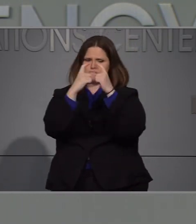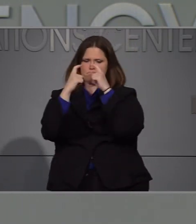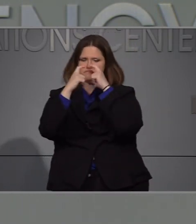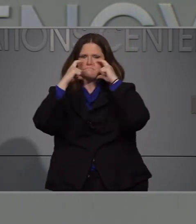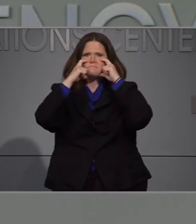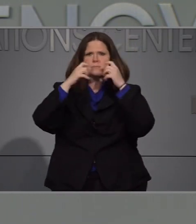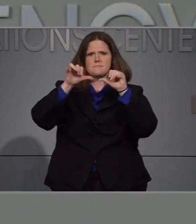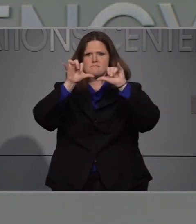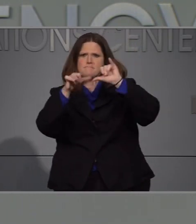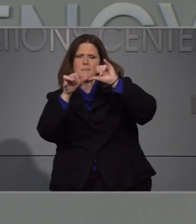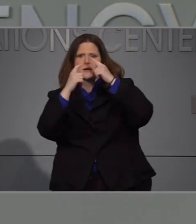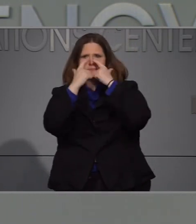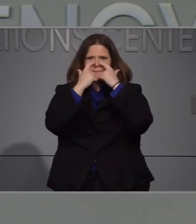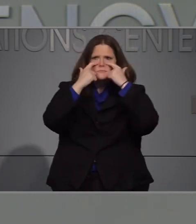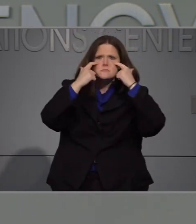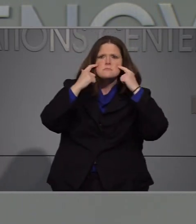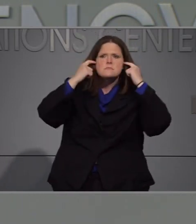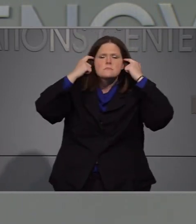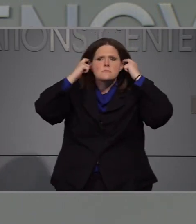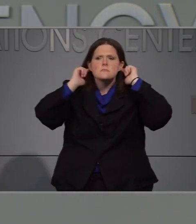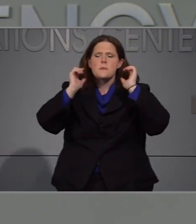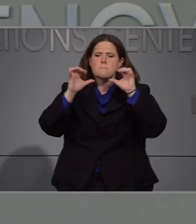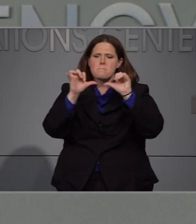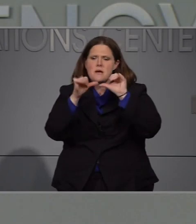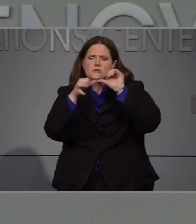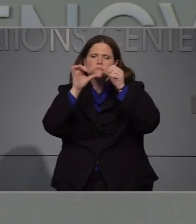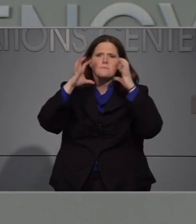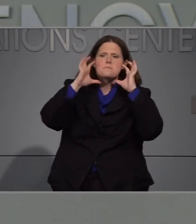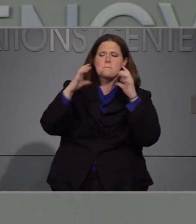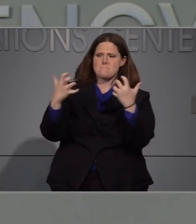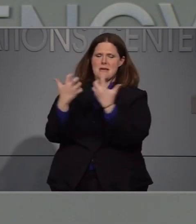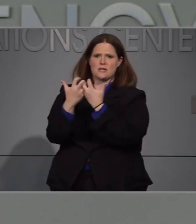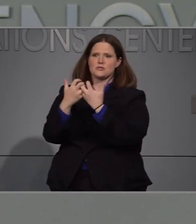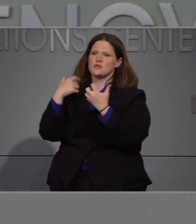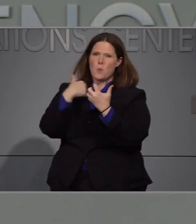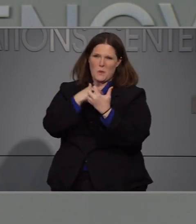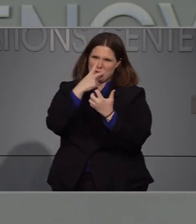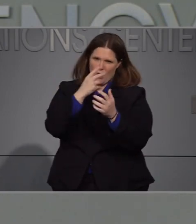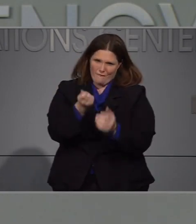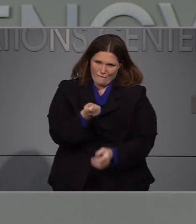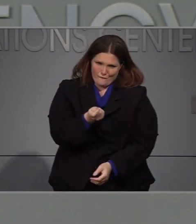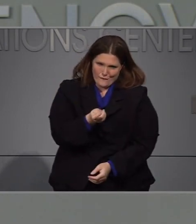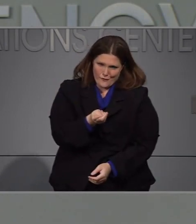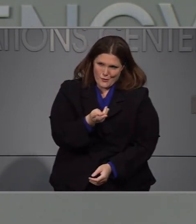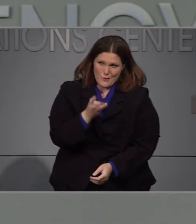esas que tienen que que están a la medida y y tenemos es casi desde las pequeñas, Y es que no